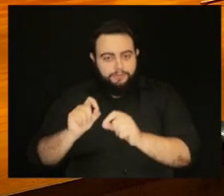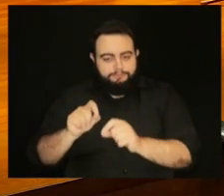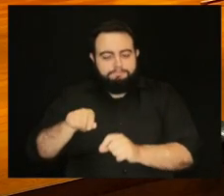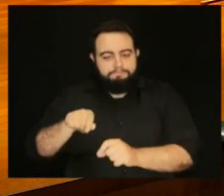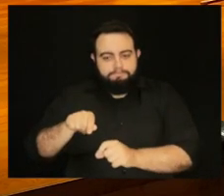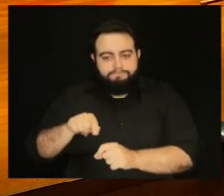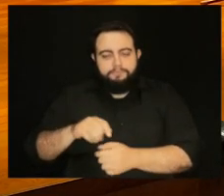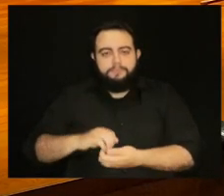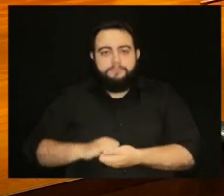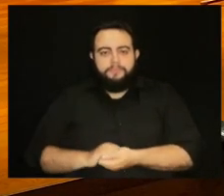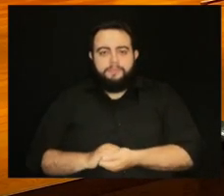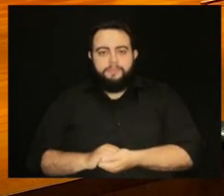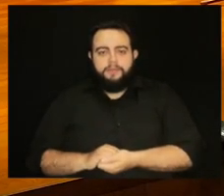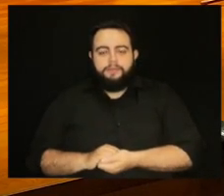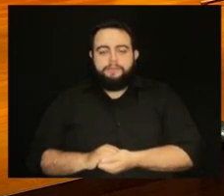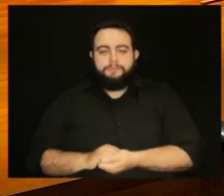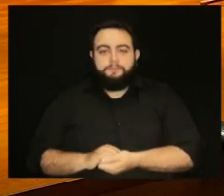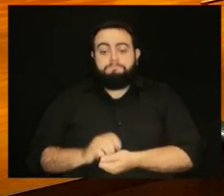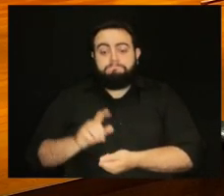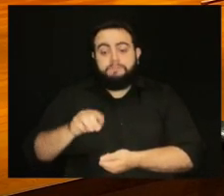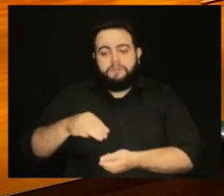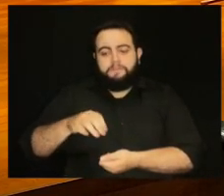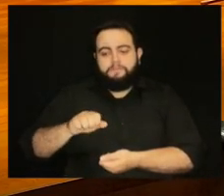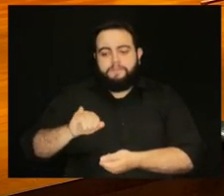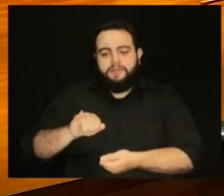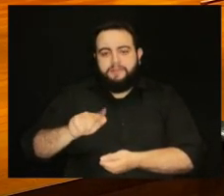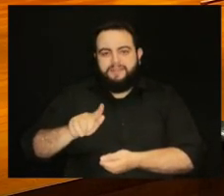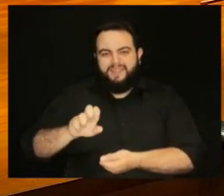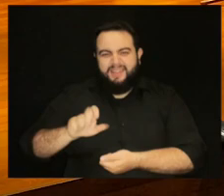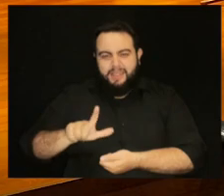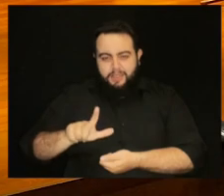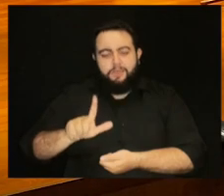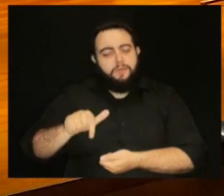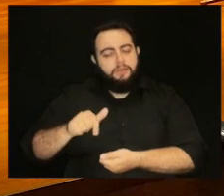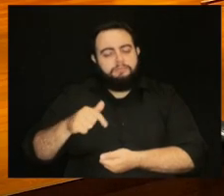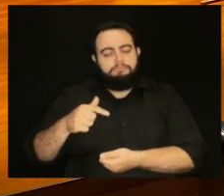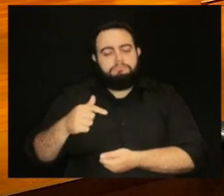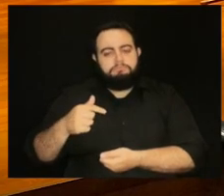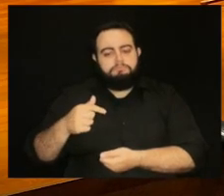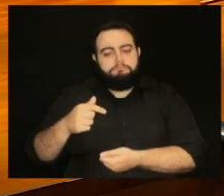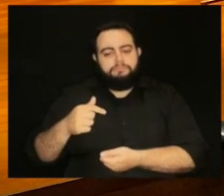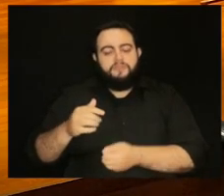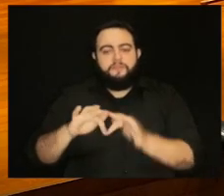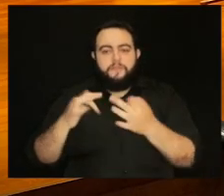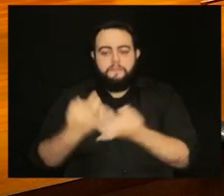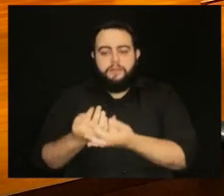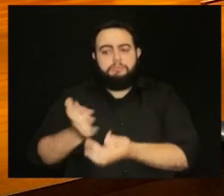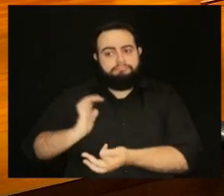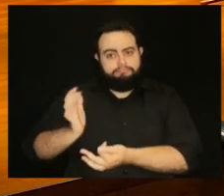rapaz chamado Miguel Dutra, filho de uma família rica de Gravataí, apaixonou-se